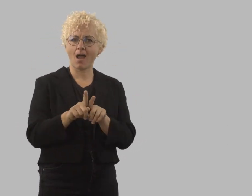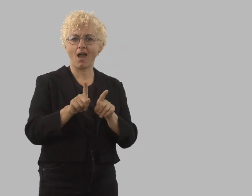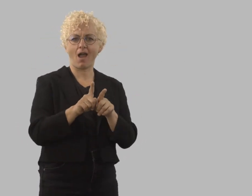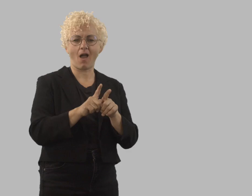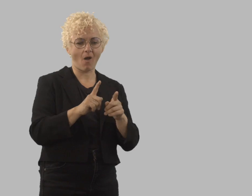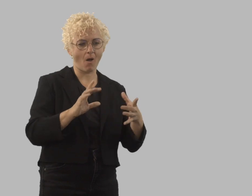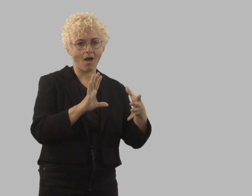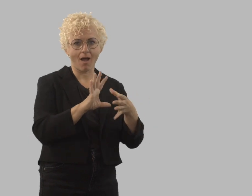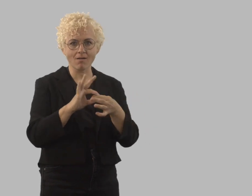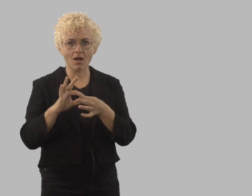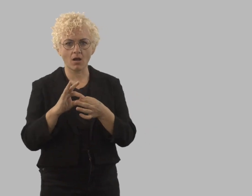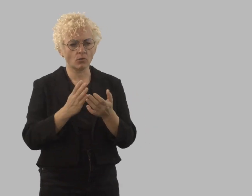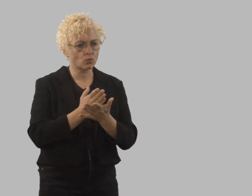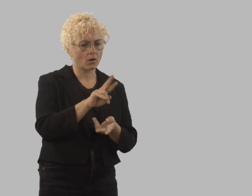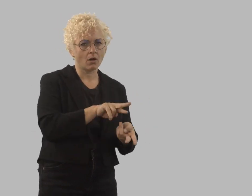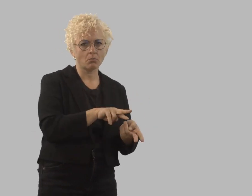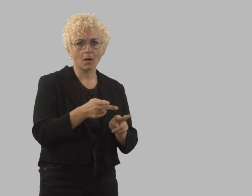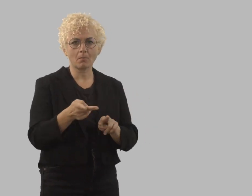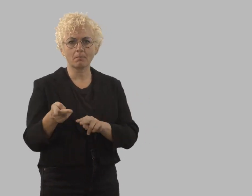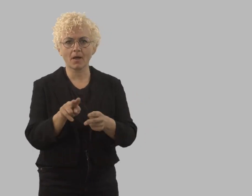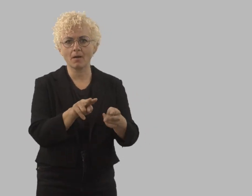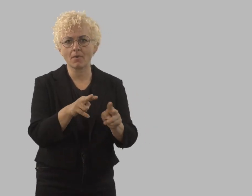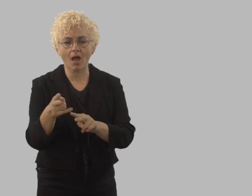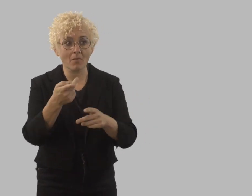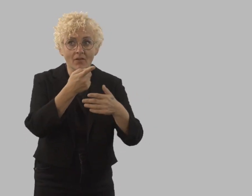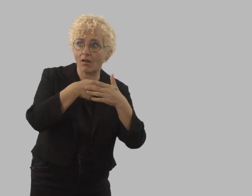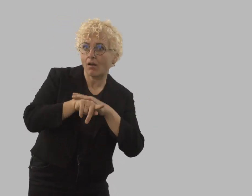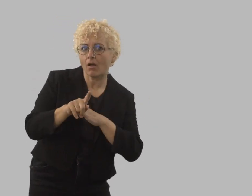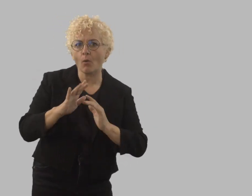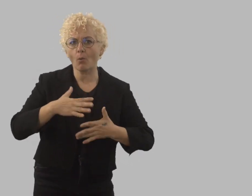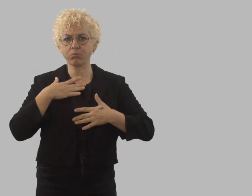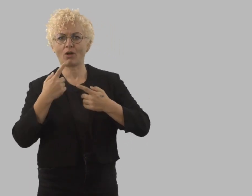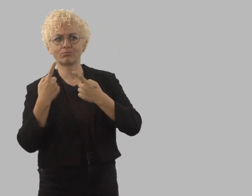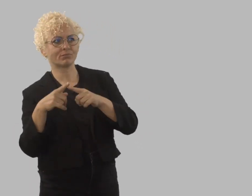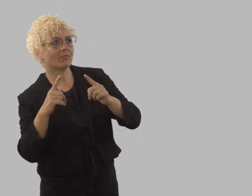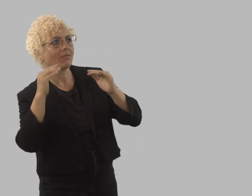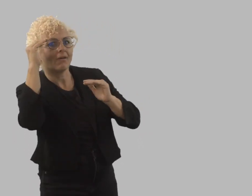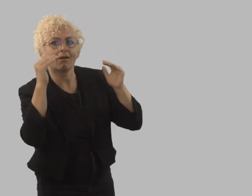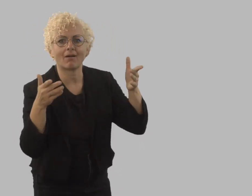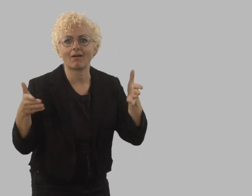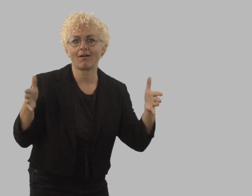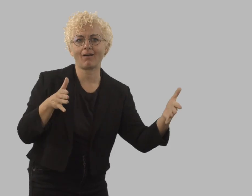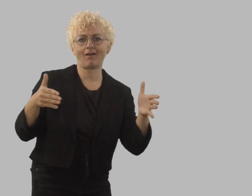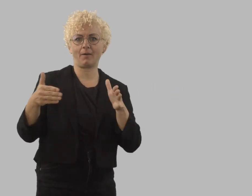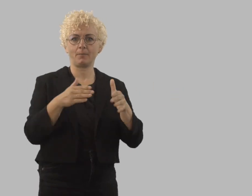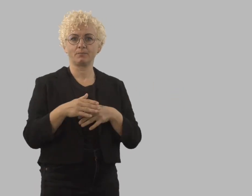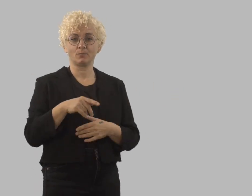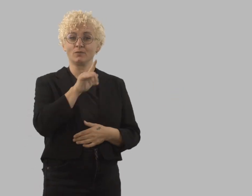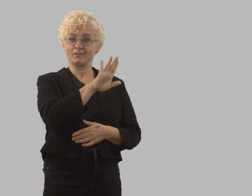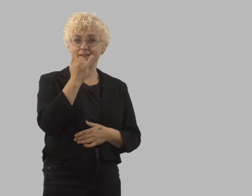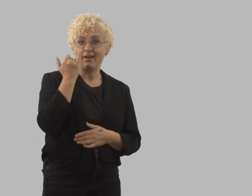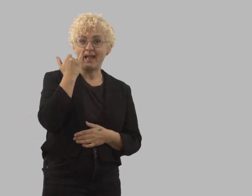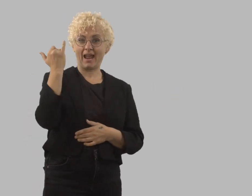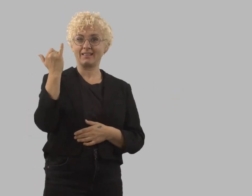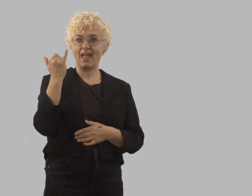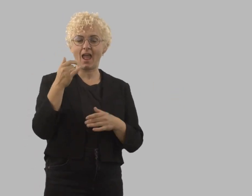wodurch ein sehr abwechslungsreiches, überraschendes Raumgefüge entsteht. Mit diesen Mitteln